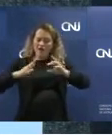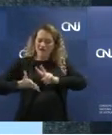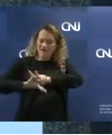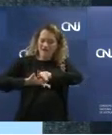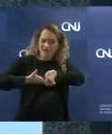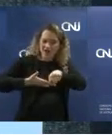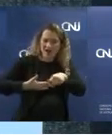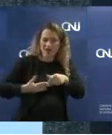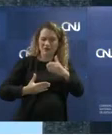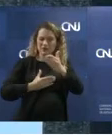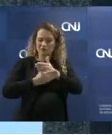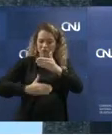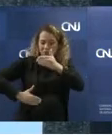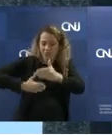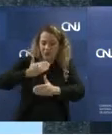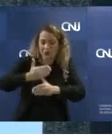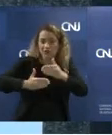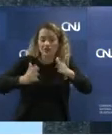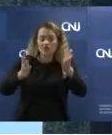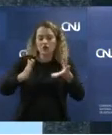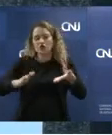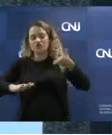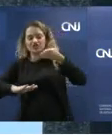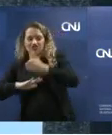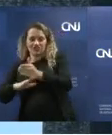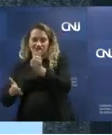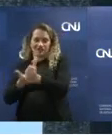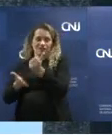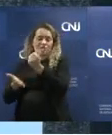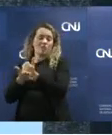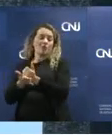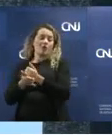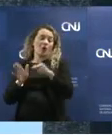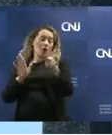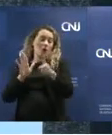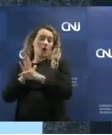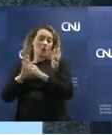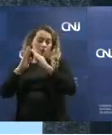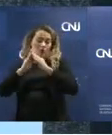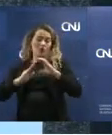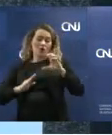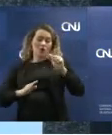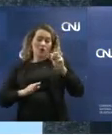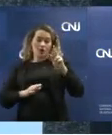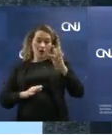nos próprios cartórios e um só inventário partilha, separações, divórcio.